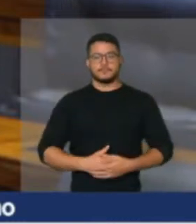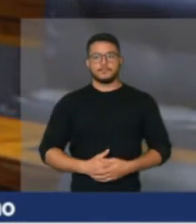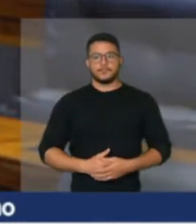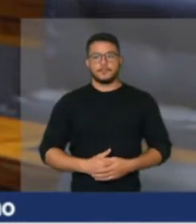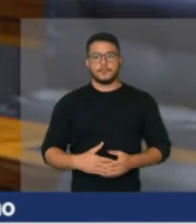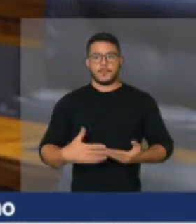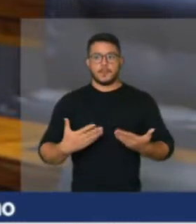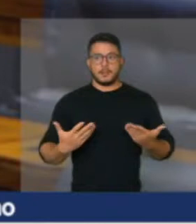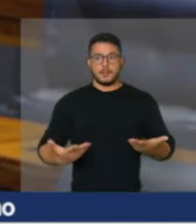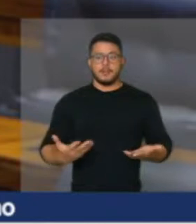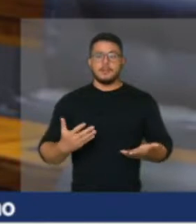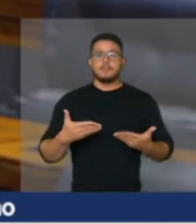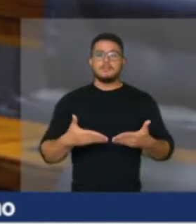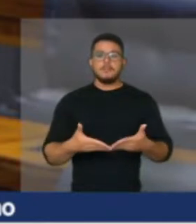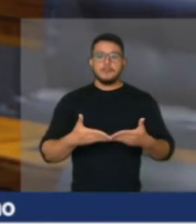ENTÃO EU FAÇO ESSE APELO AO SENHOR, PRESIDENTE, SE PODEMOS